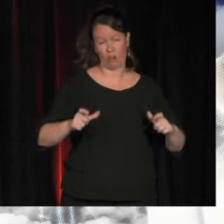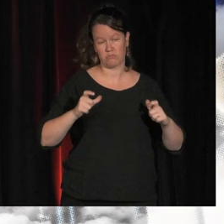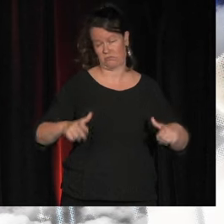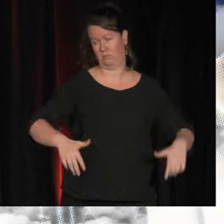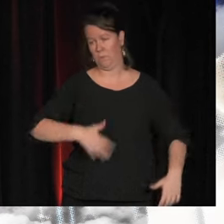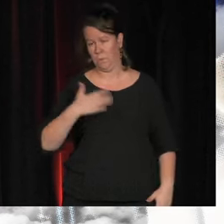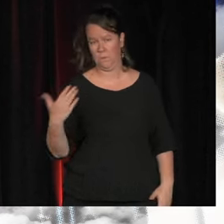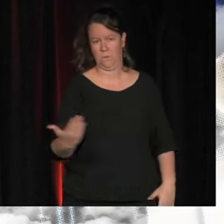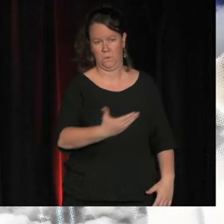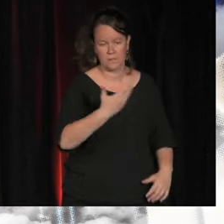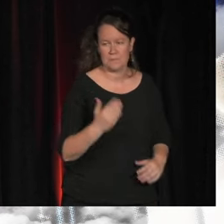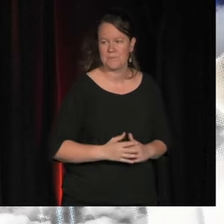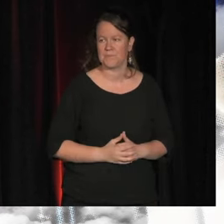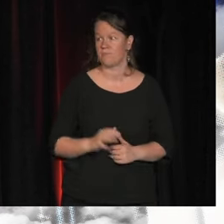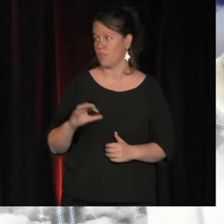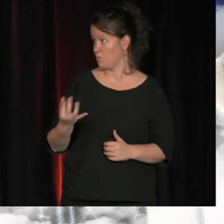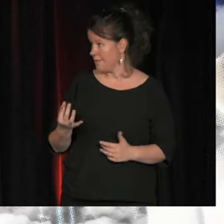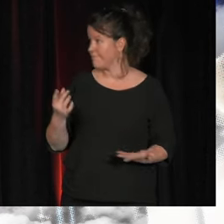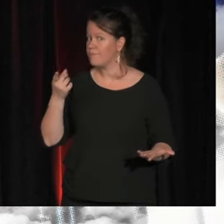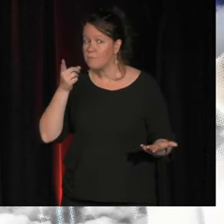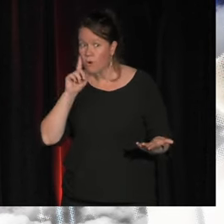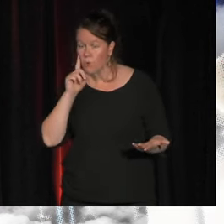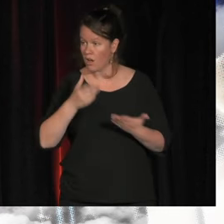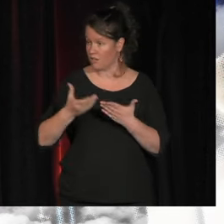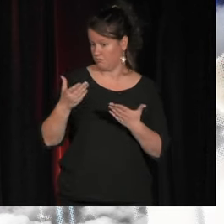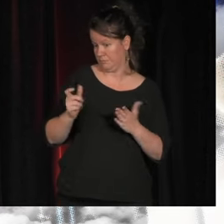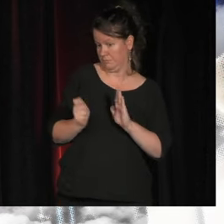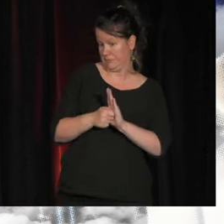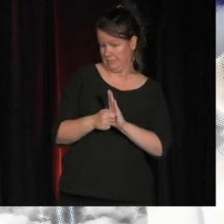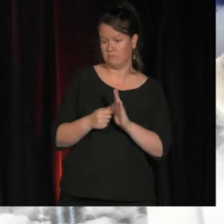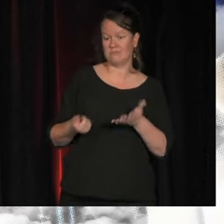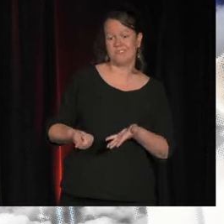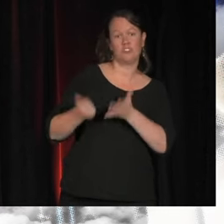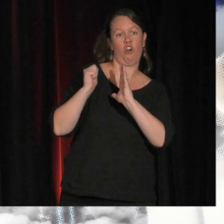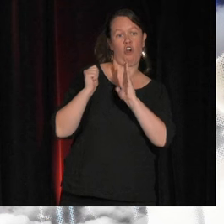Ça se passe d'autant en plus bien que ça fait maintenant six ans qu'ils ont lancé un petit jeu indé qui s'appelle World of Warcraft,